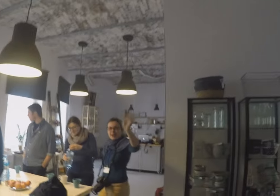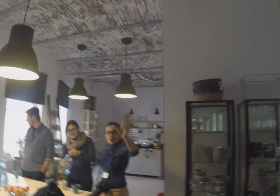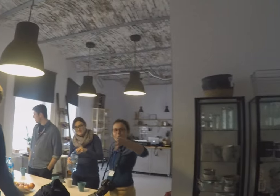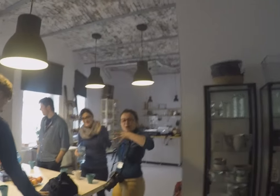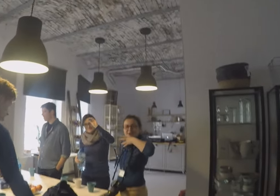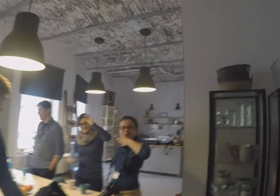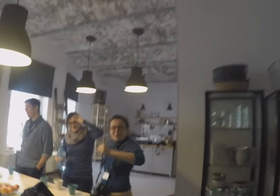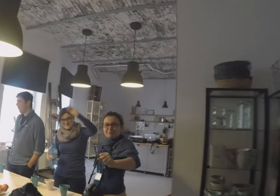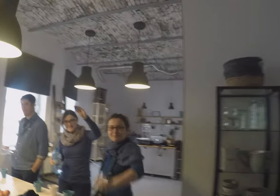Hello Rob!